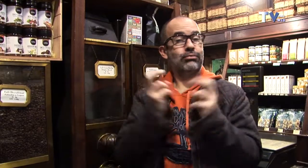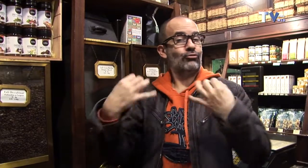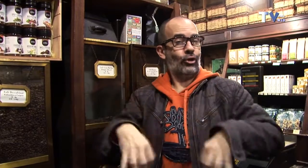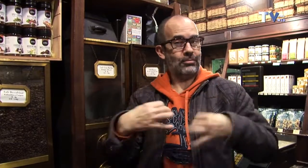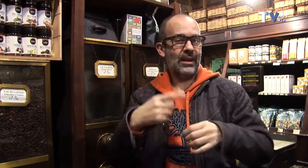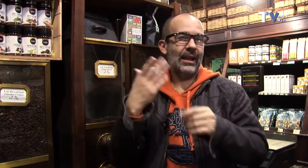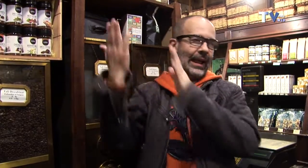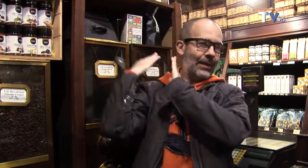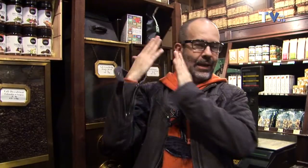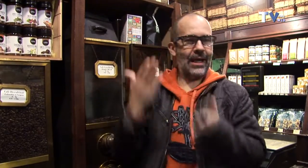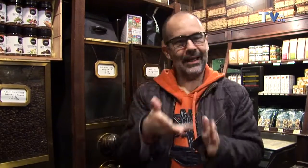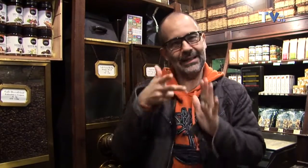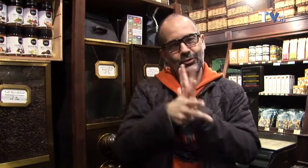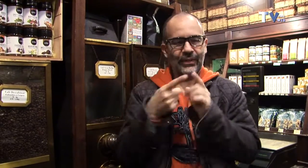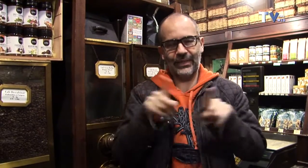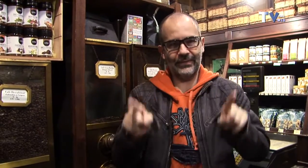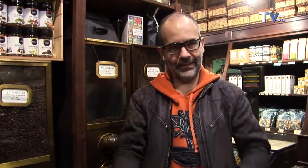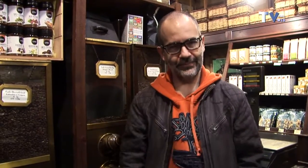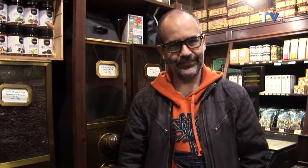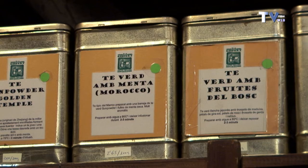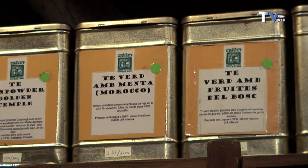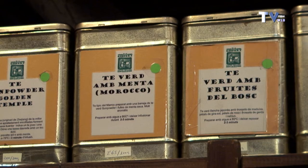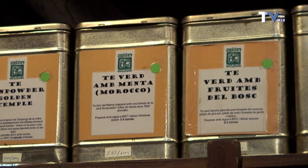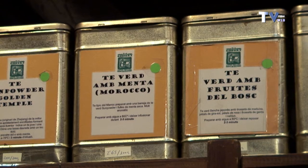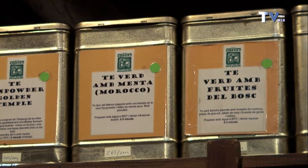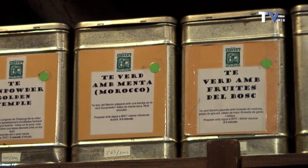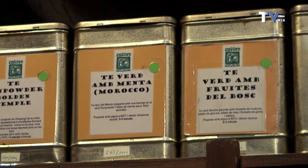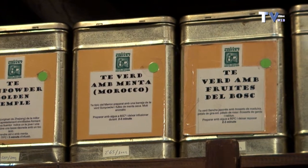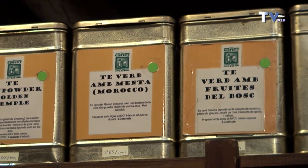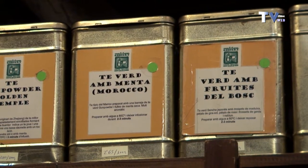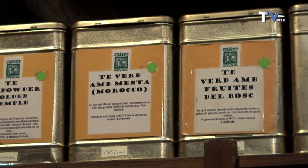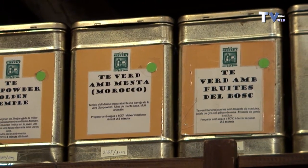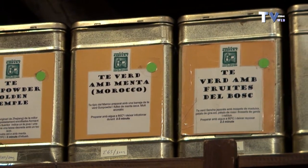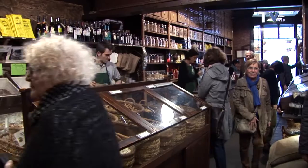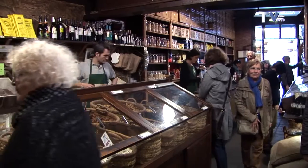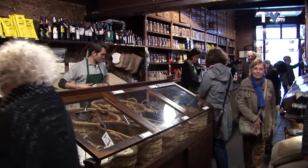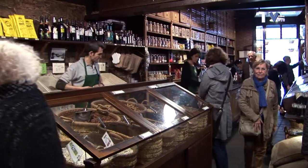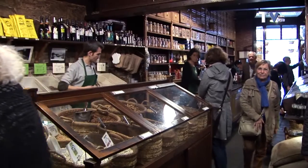Ahora tanto en la otra tienda como aquí conocen esta historia, pero tienen una relación normal, antes era diferente.